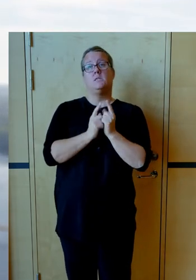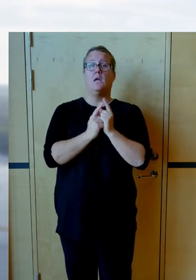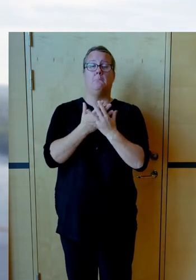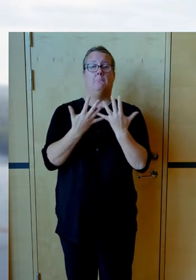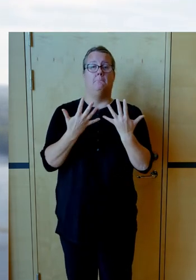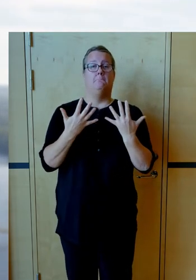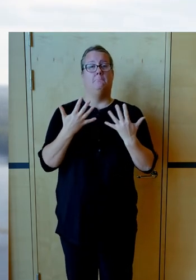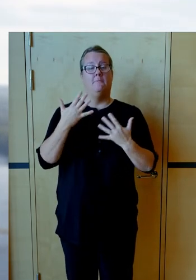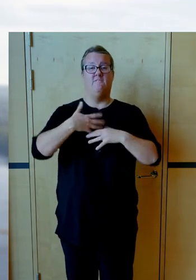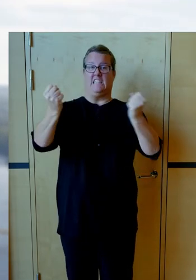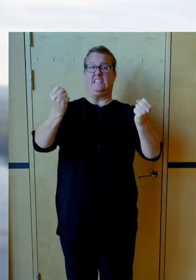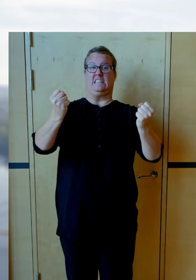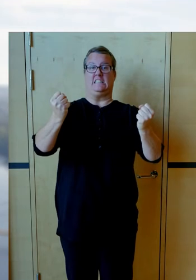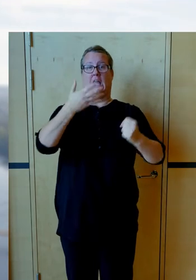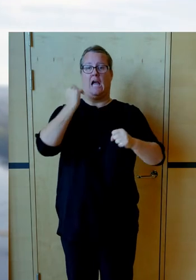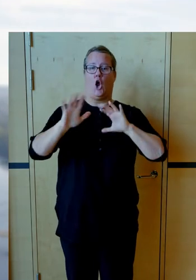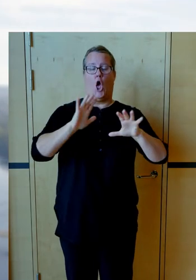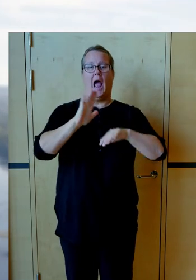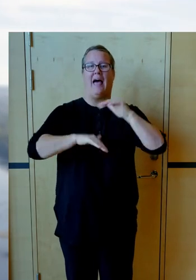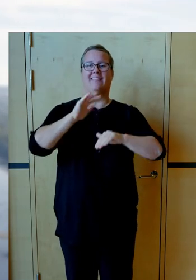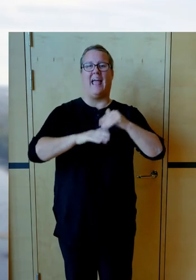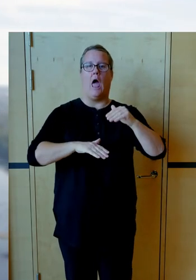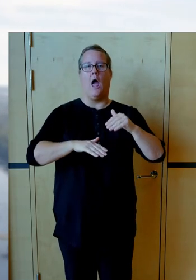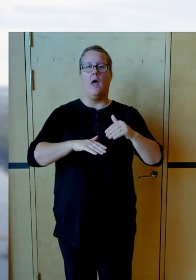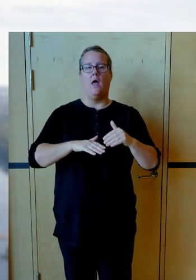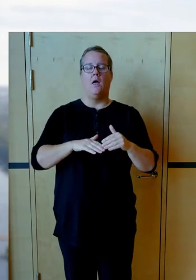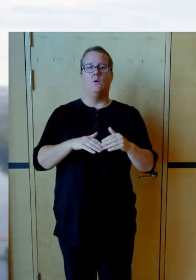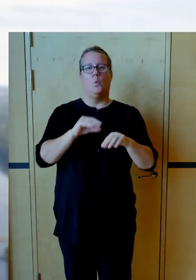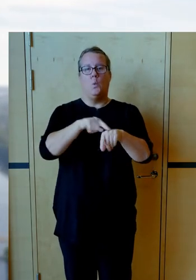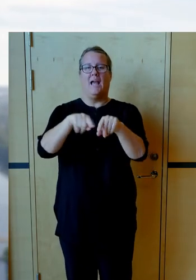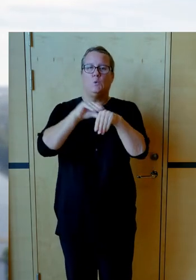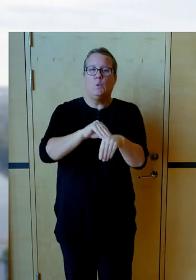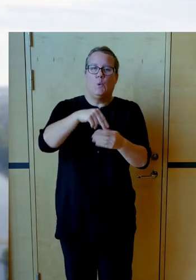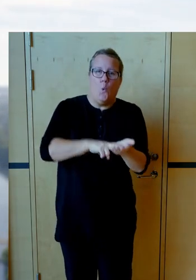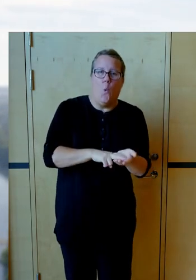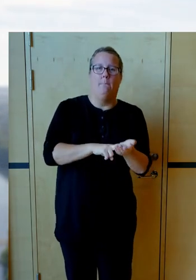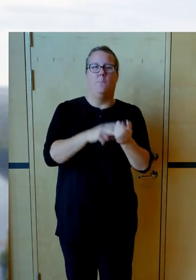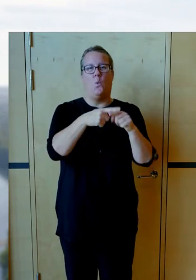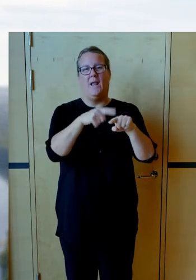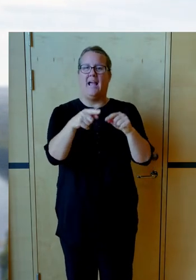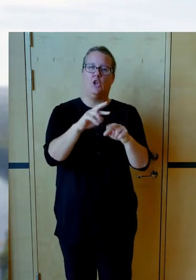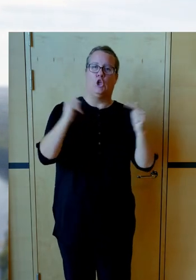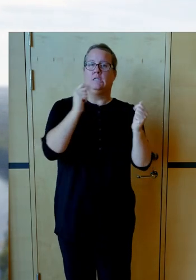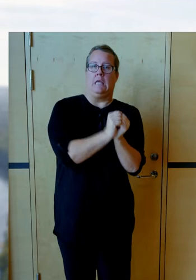Och hantera kroniska sjukdomar på ett helt annat sätt Han har sett Det finns digitaliseringen som kommer in i bilden